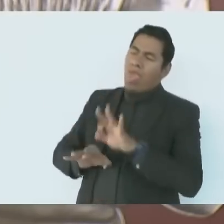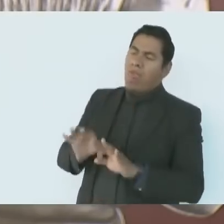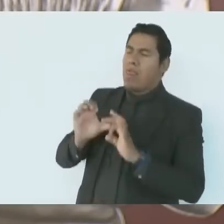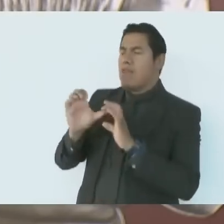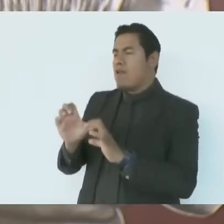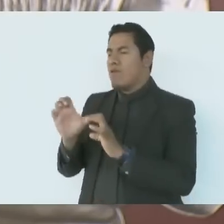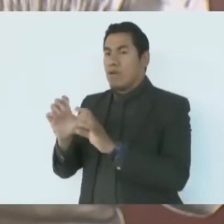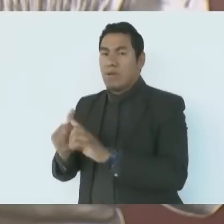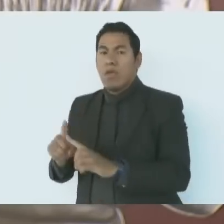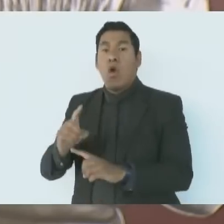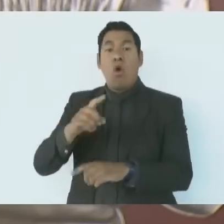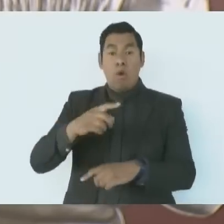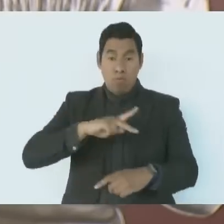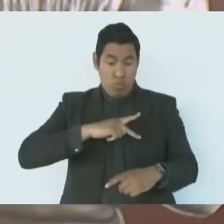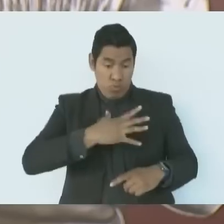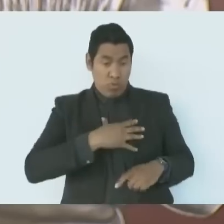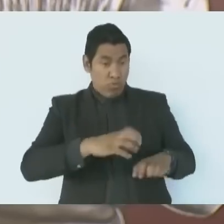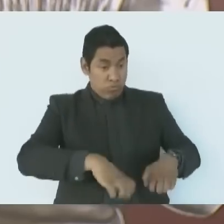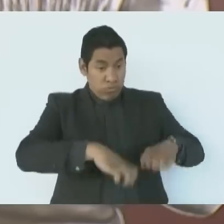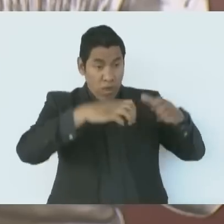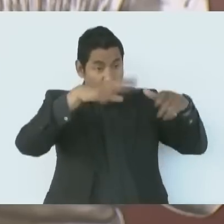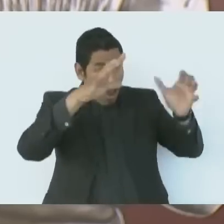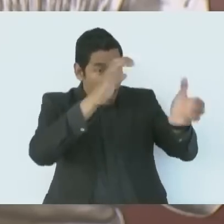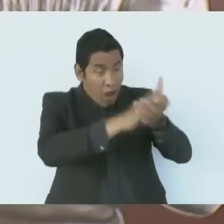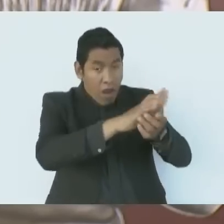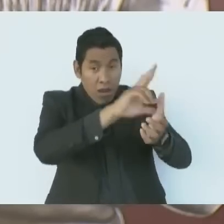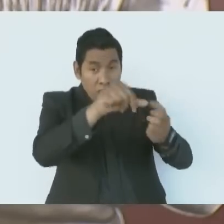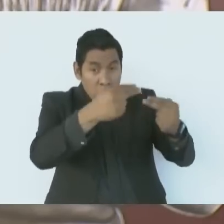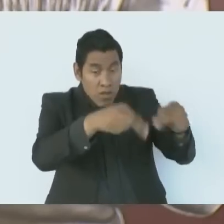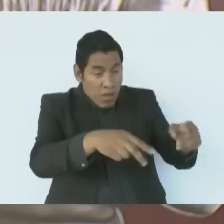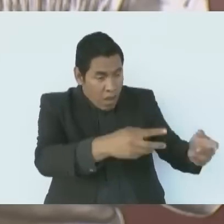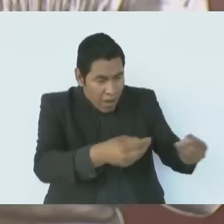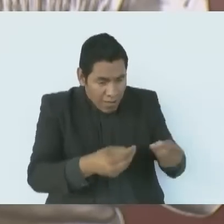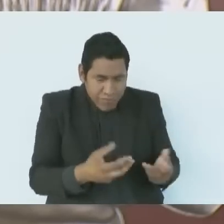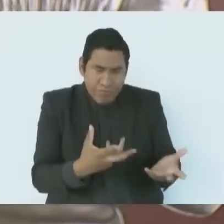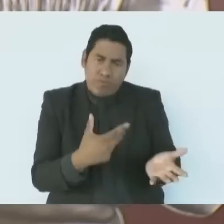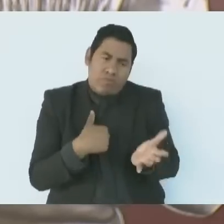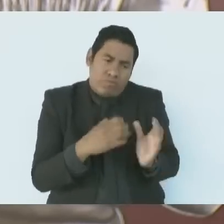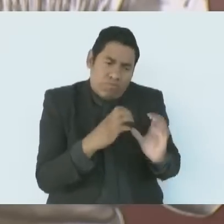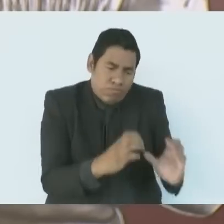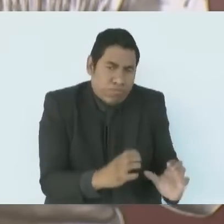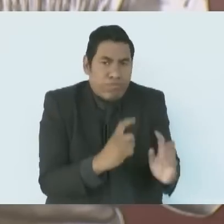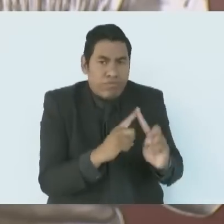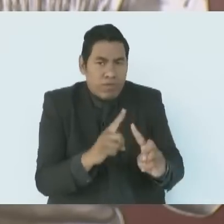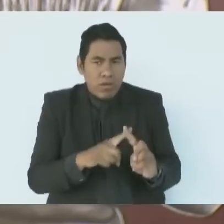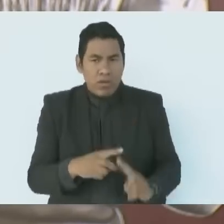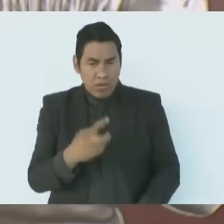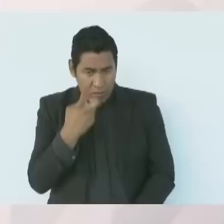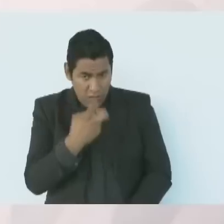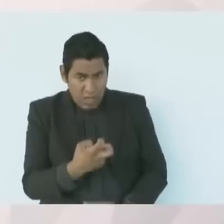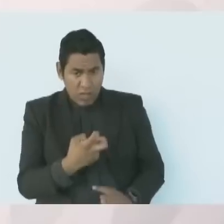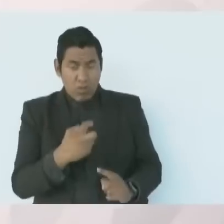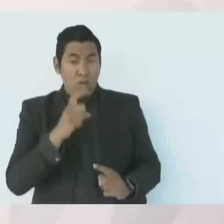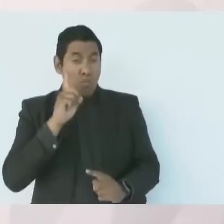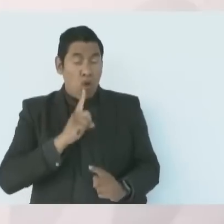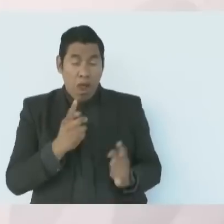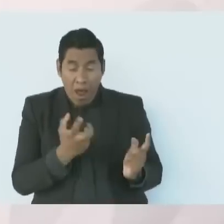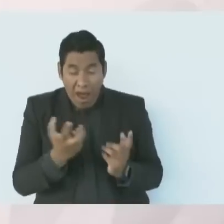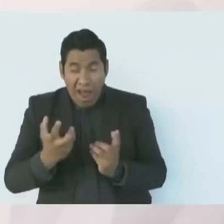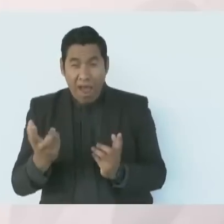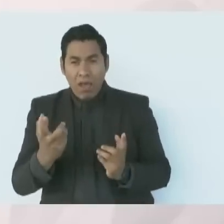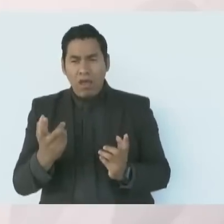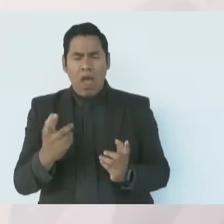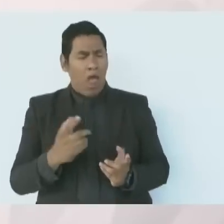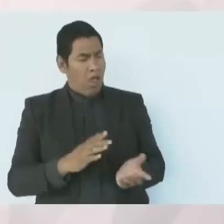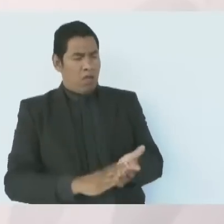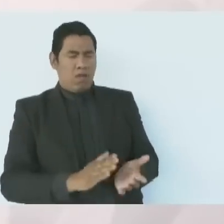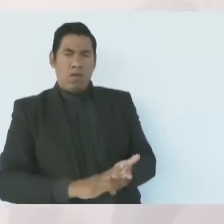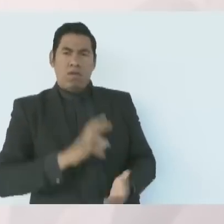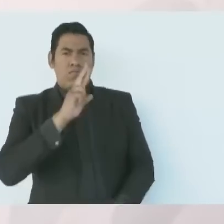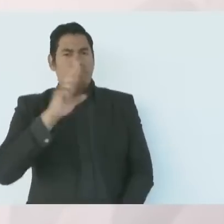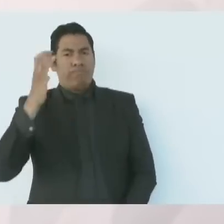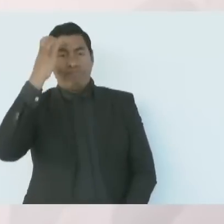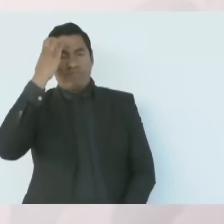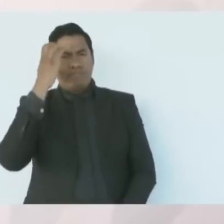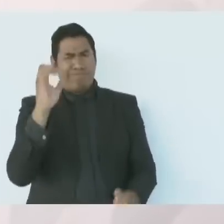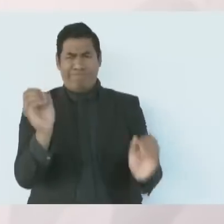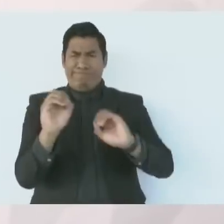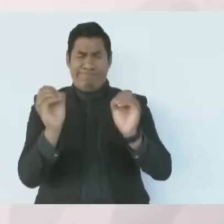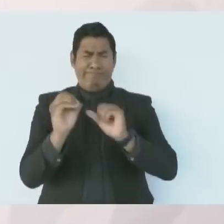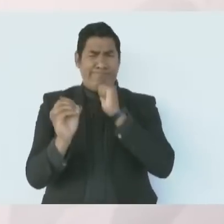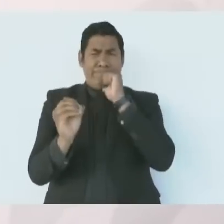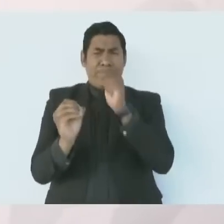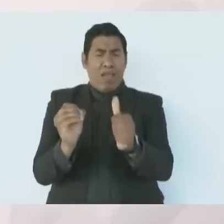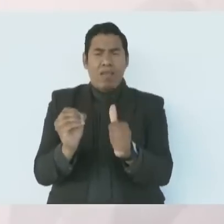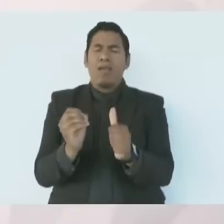nietos y ese trabajo no se ha reconocido O sí pues ahora lo vamos a reconocer Porque como hay